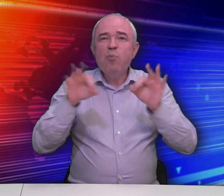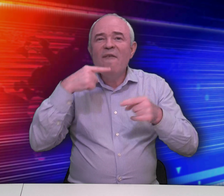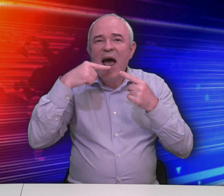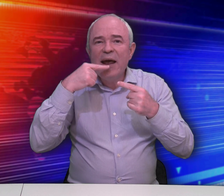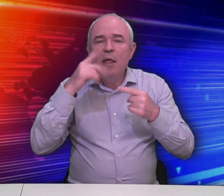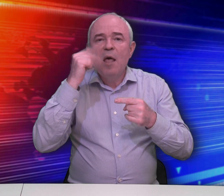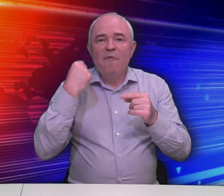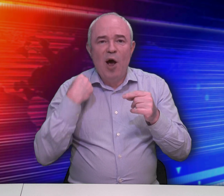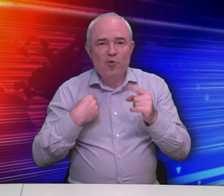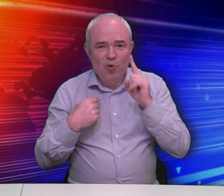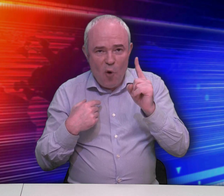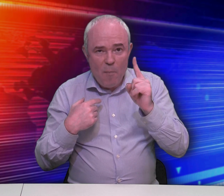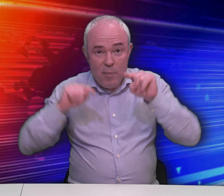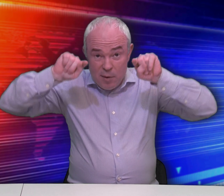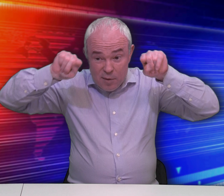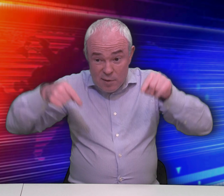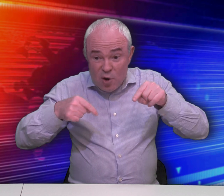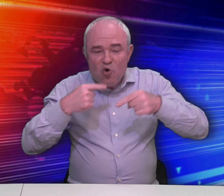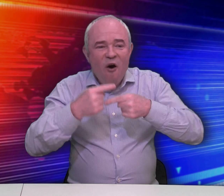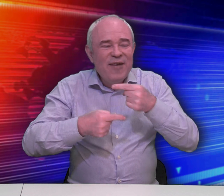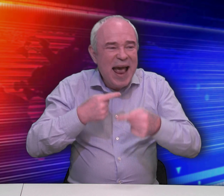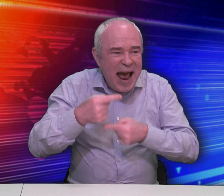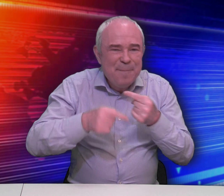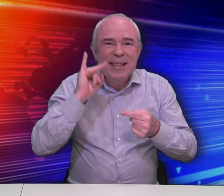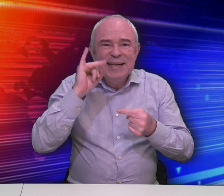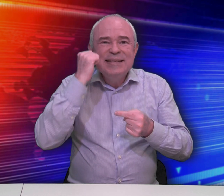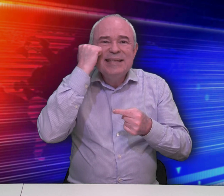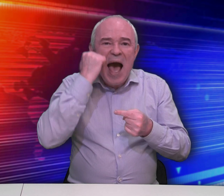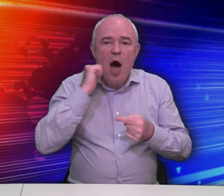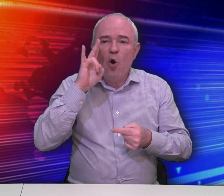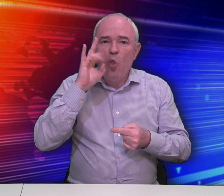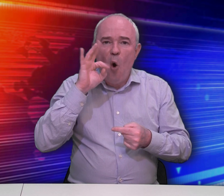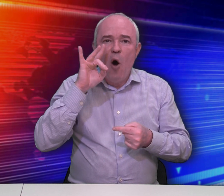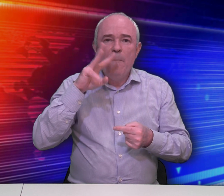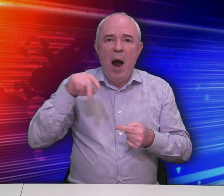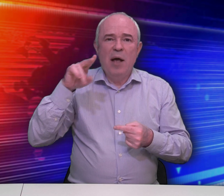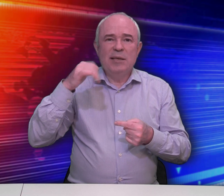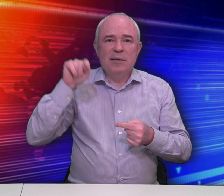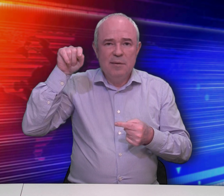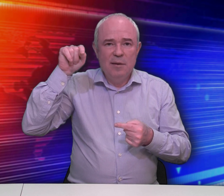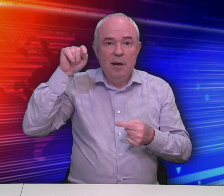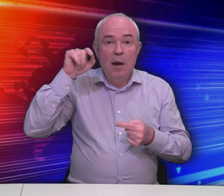Он свободно говорил на французском (современном и старонормандском),